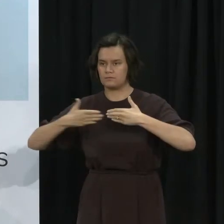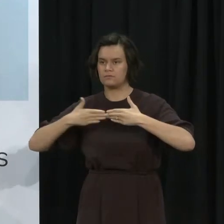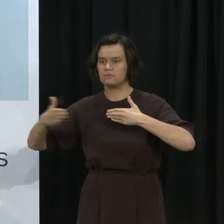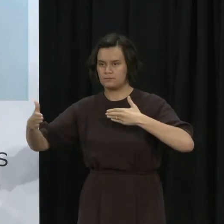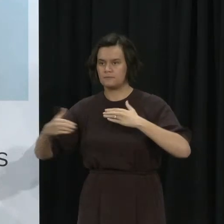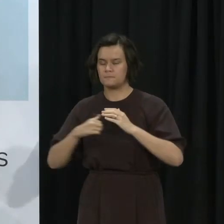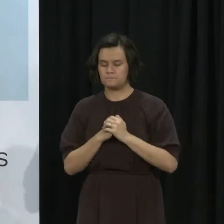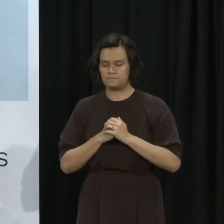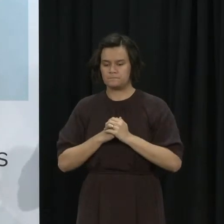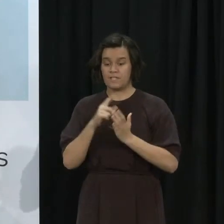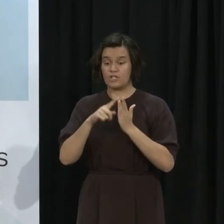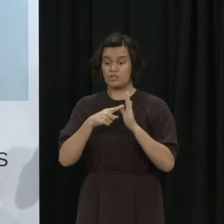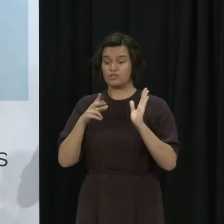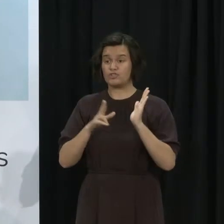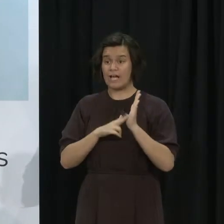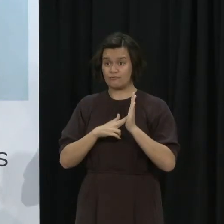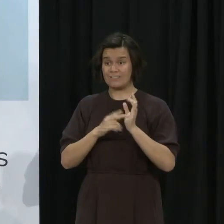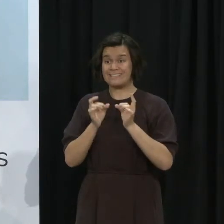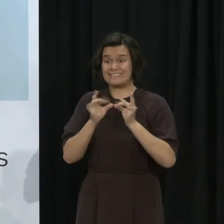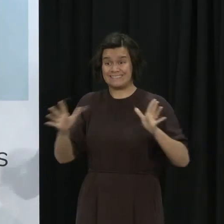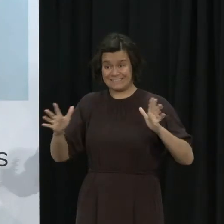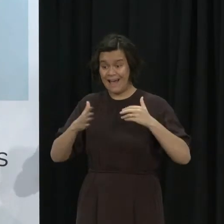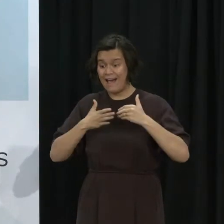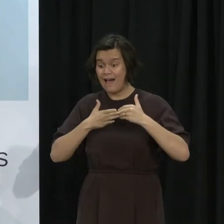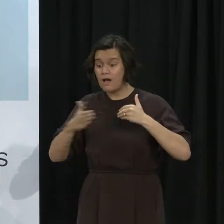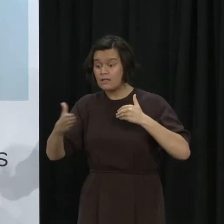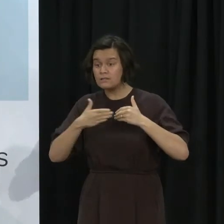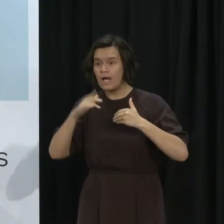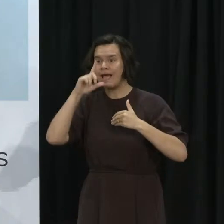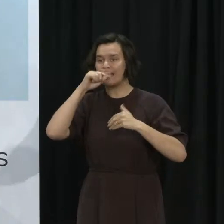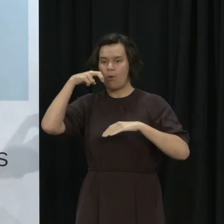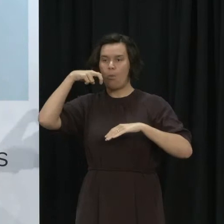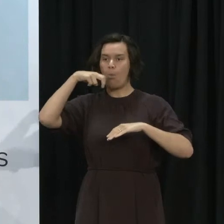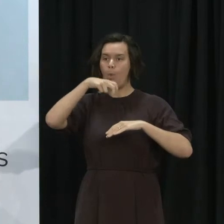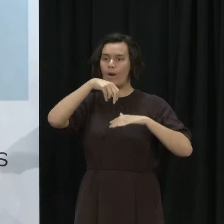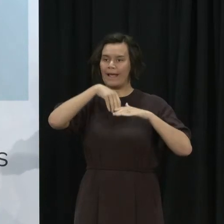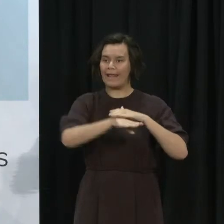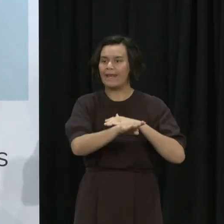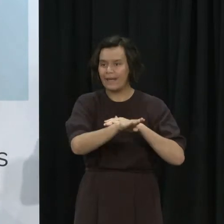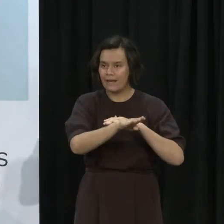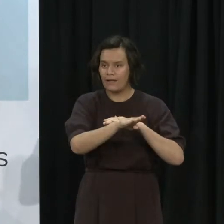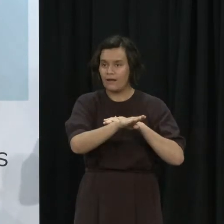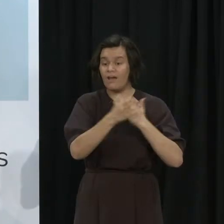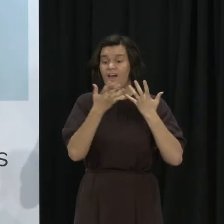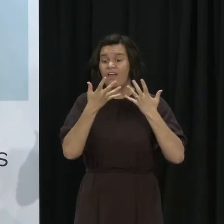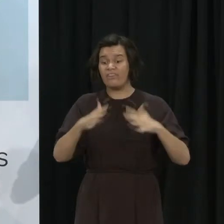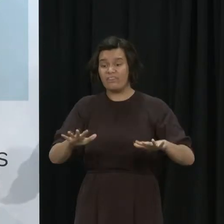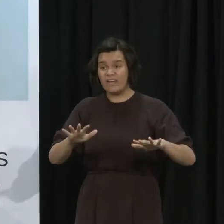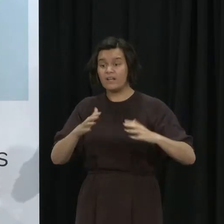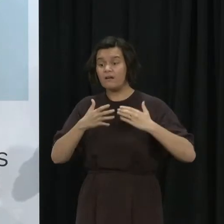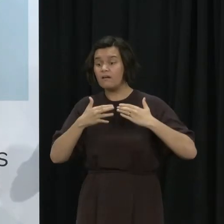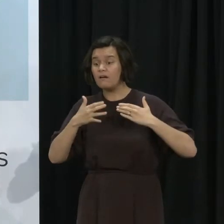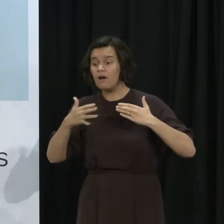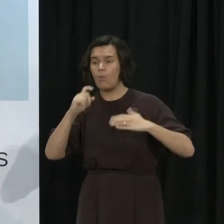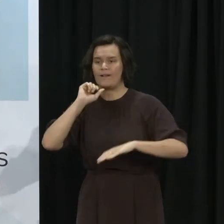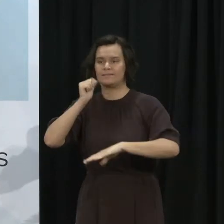ake te waa. Timata i te timatanga o Hanuere. I te